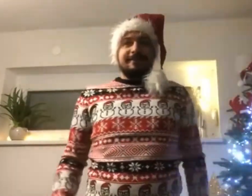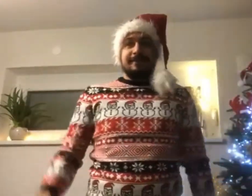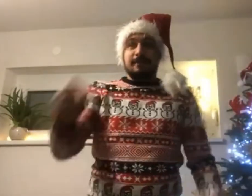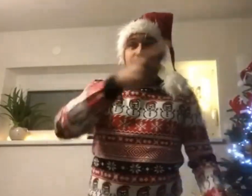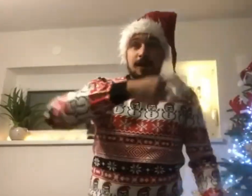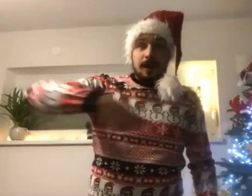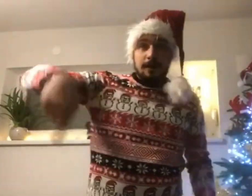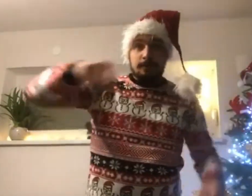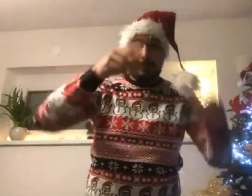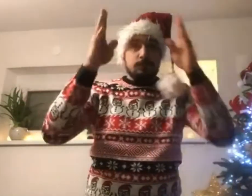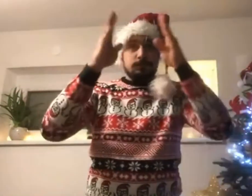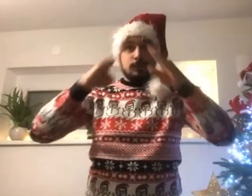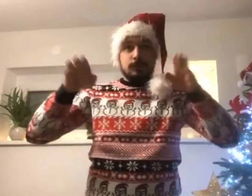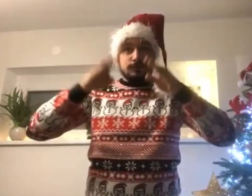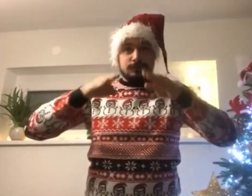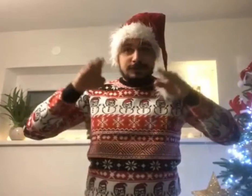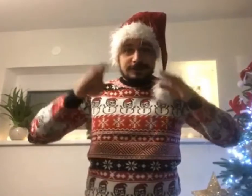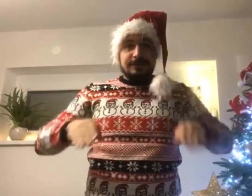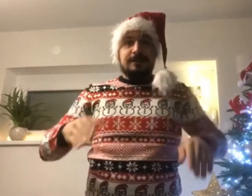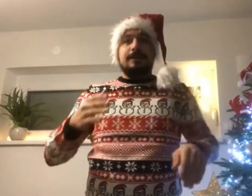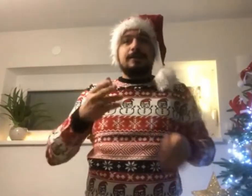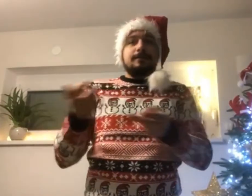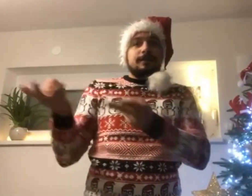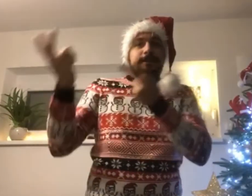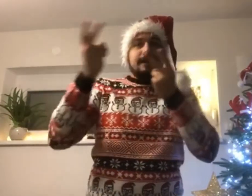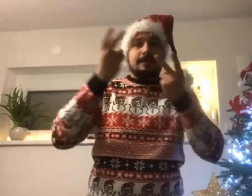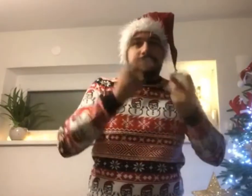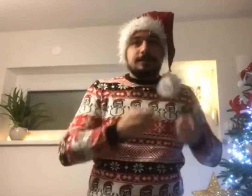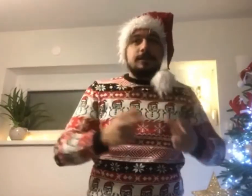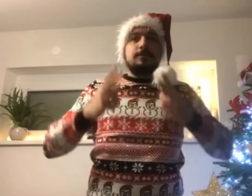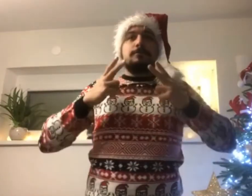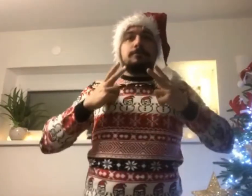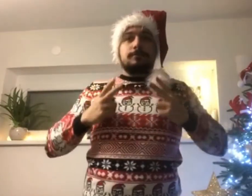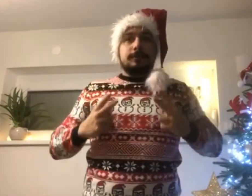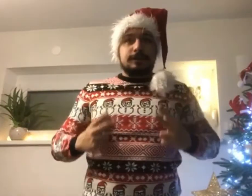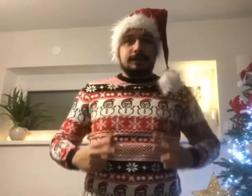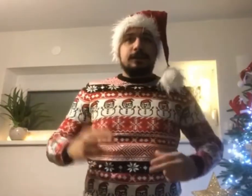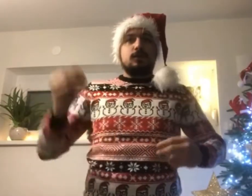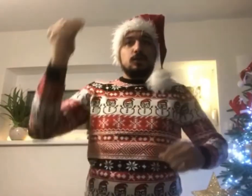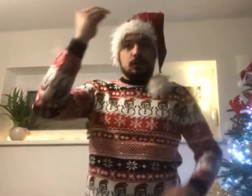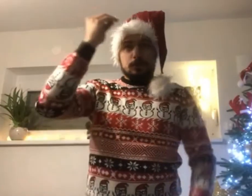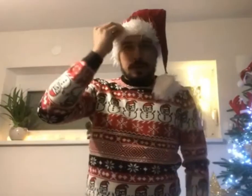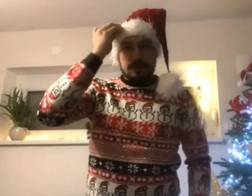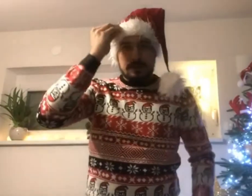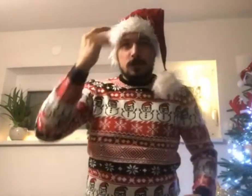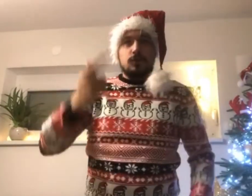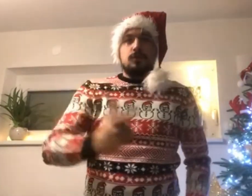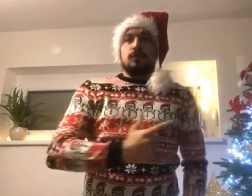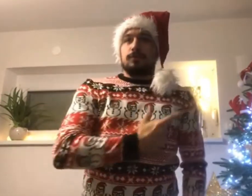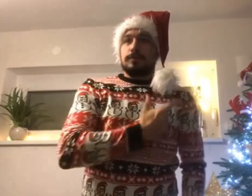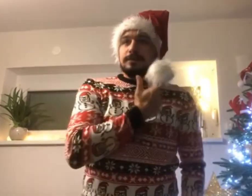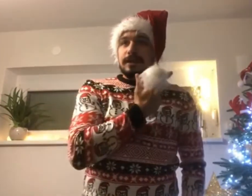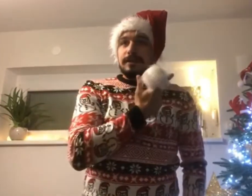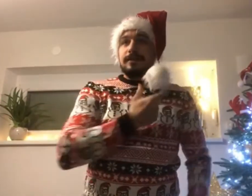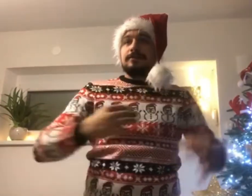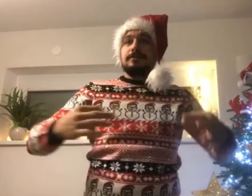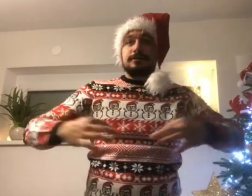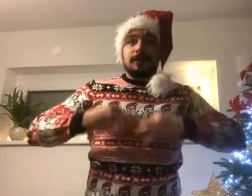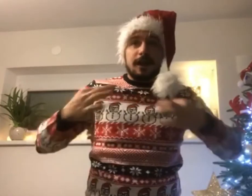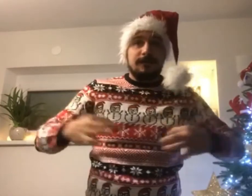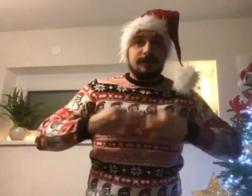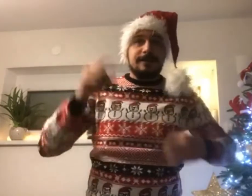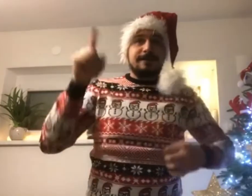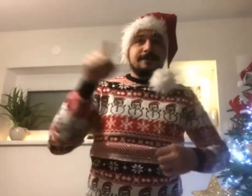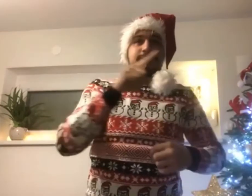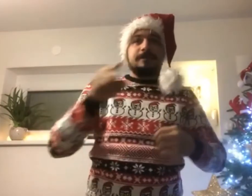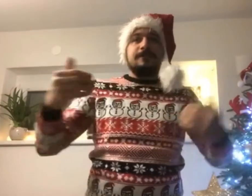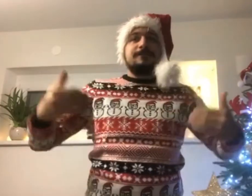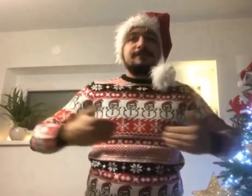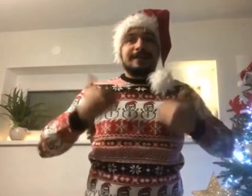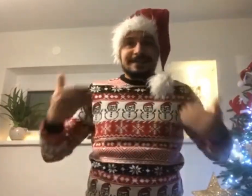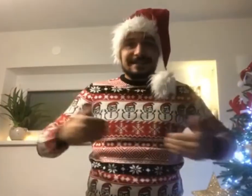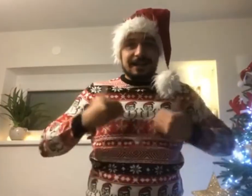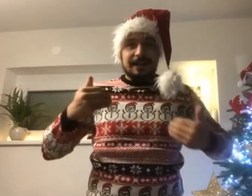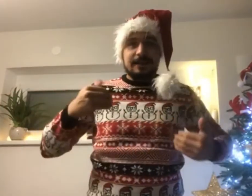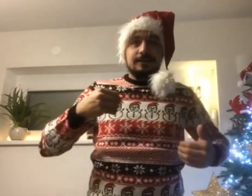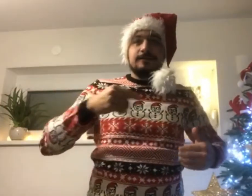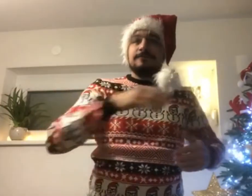Naj vam božič prinese miru, upanje, ljubezen, zdravje in veselje.